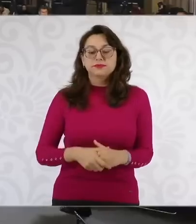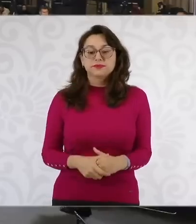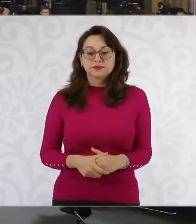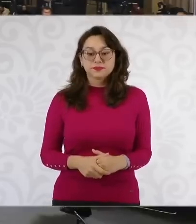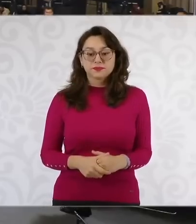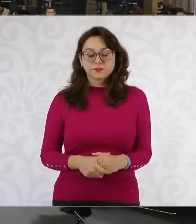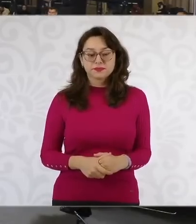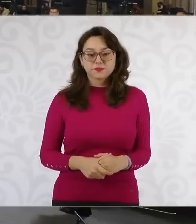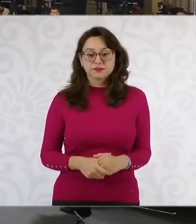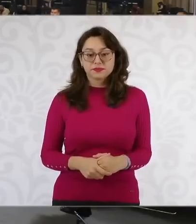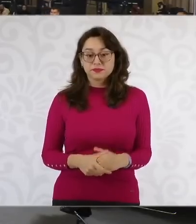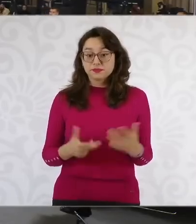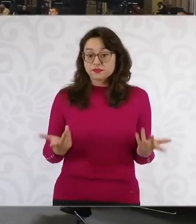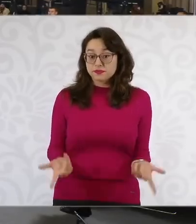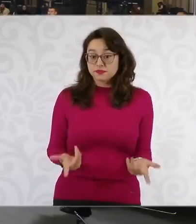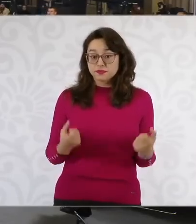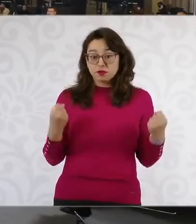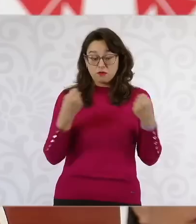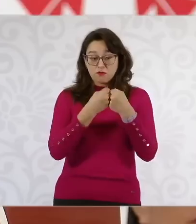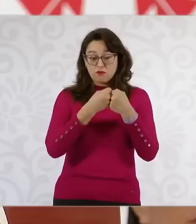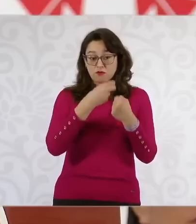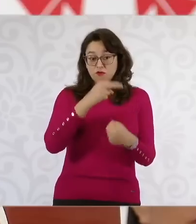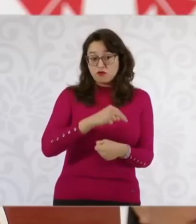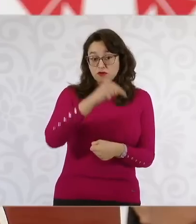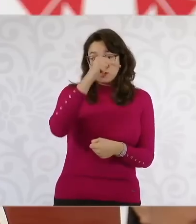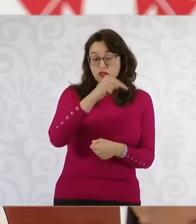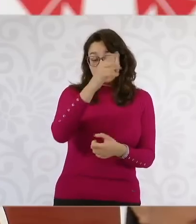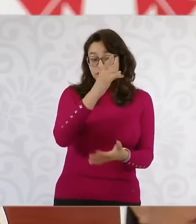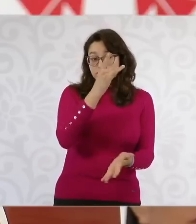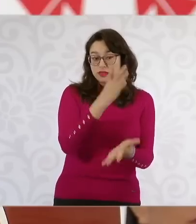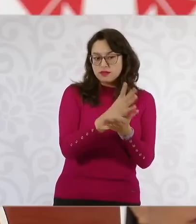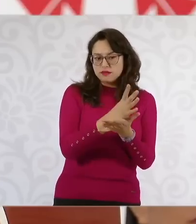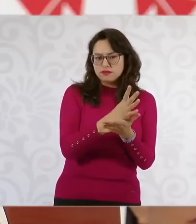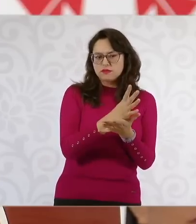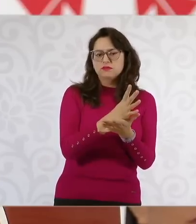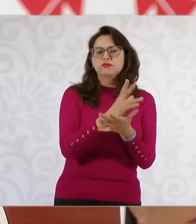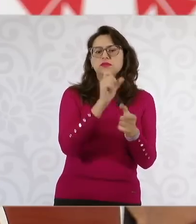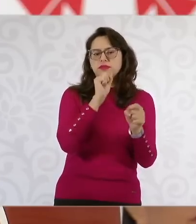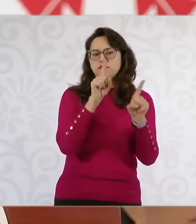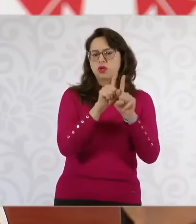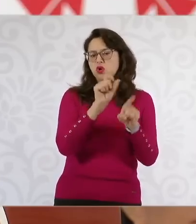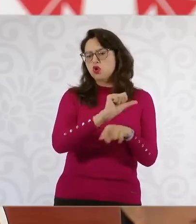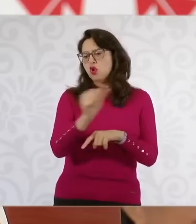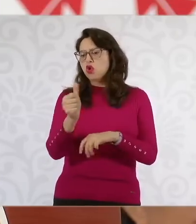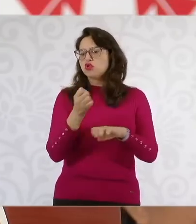pres y no solo los estados fronterizos porque también es con diversas entidades de la República